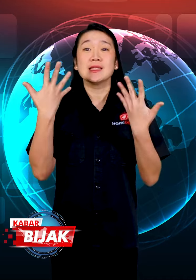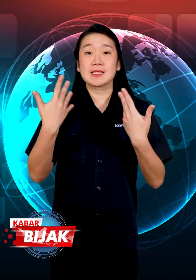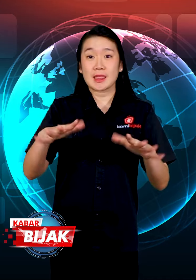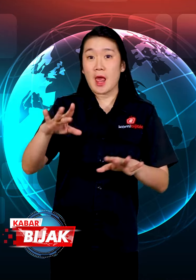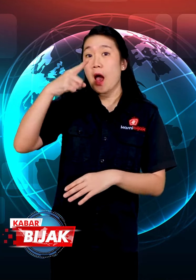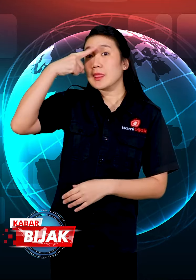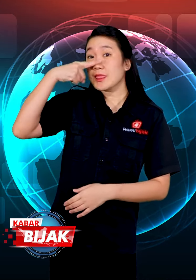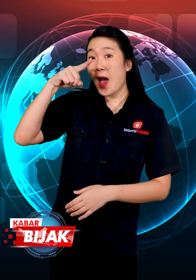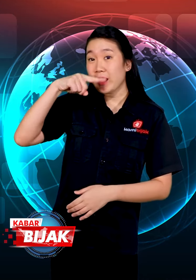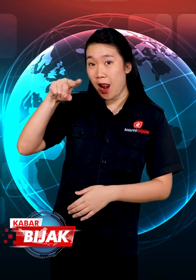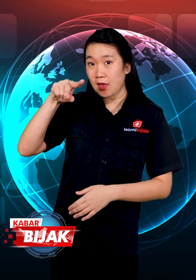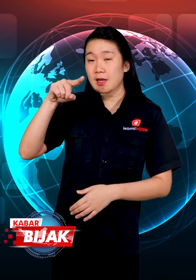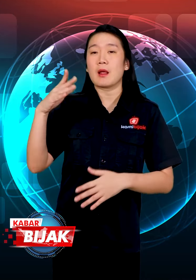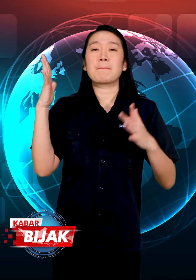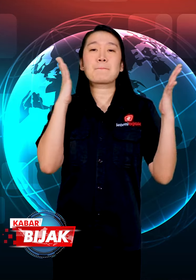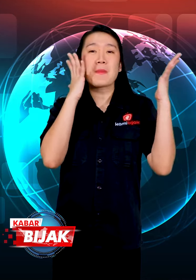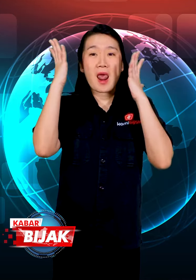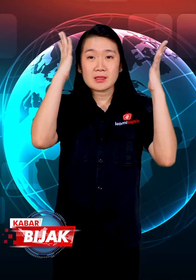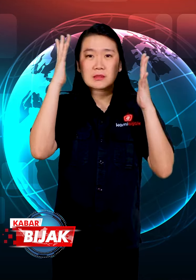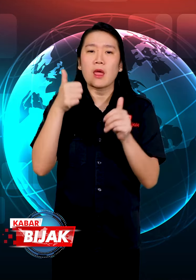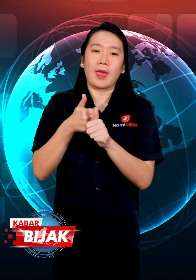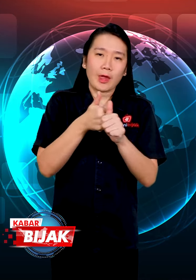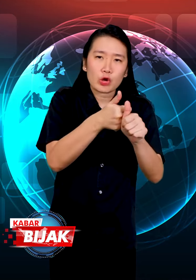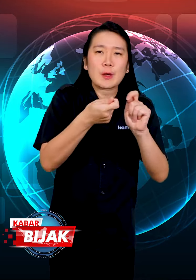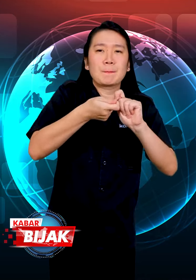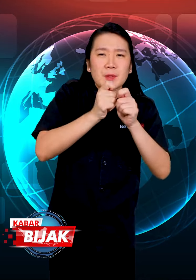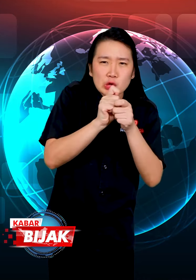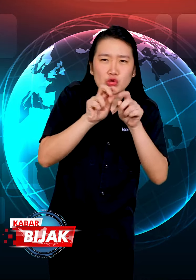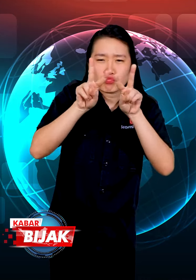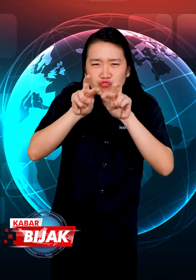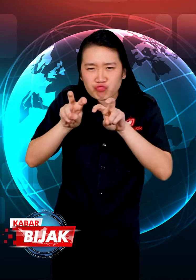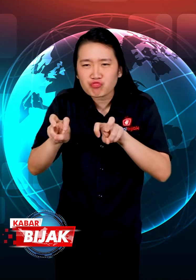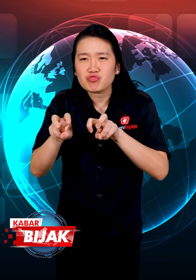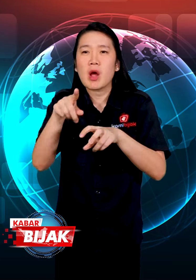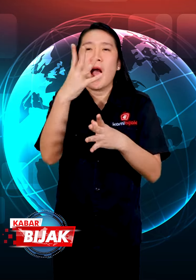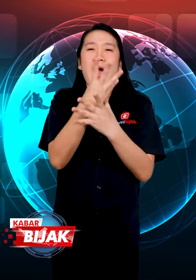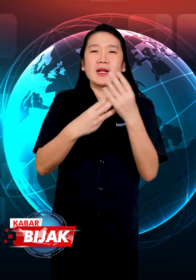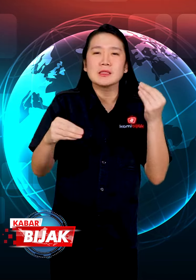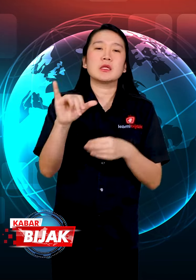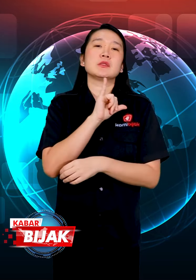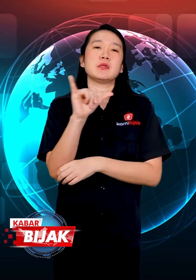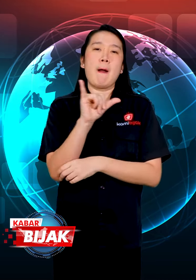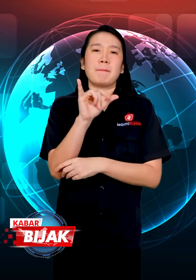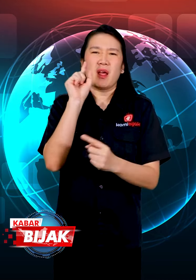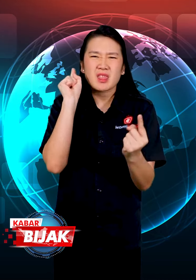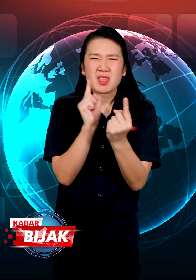Setelah Thailand, Malaysia pun menguji dan hasilnya sama,